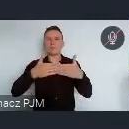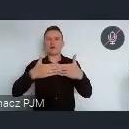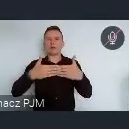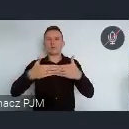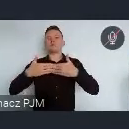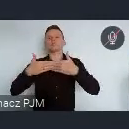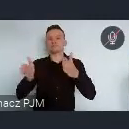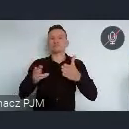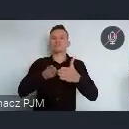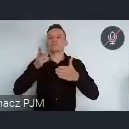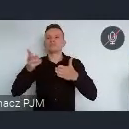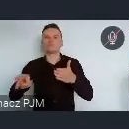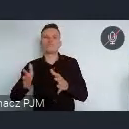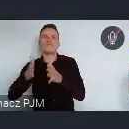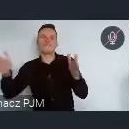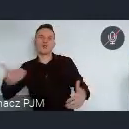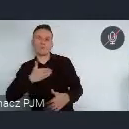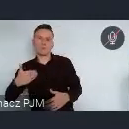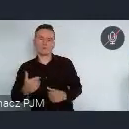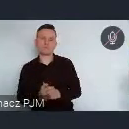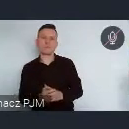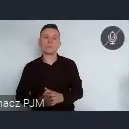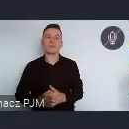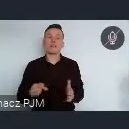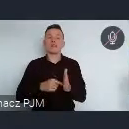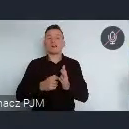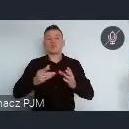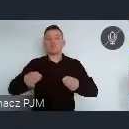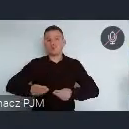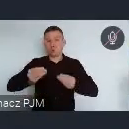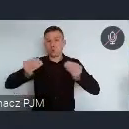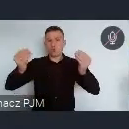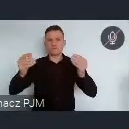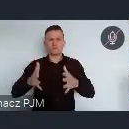a nie ukrywam, że rozwój ten wszechstronny, zrównoważony,